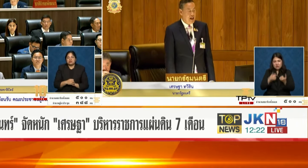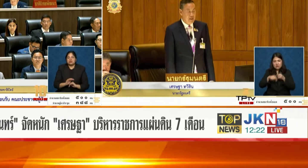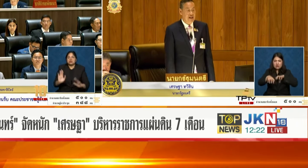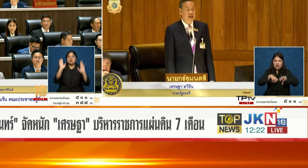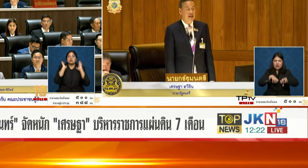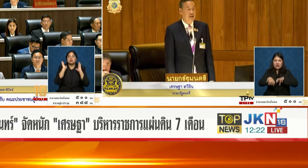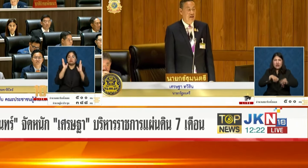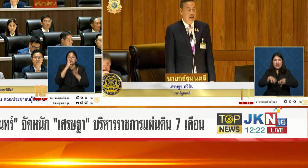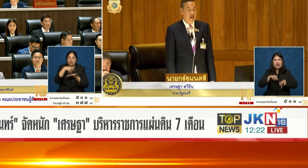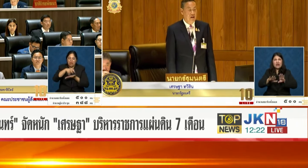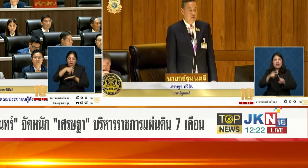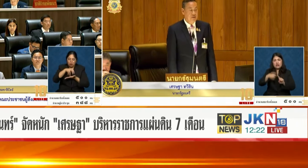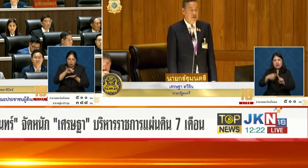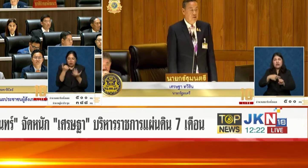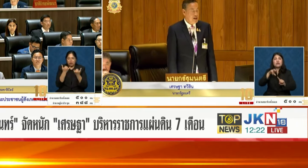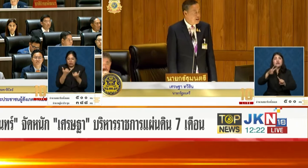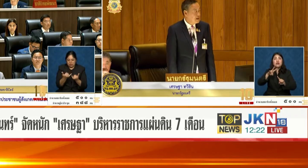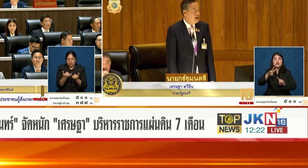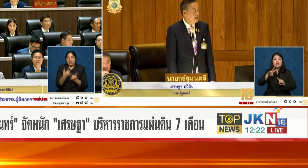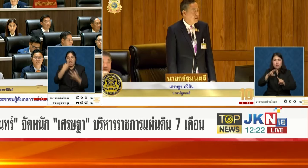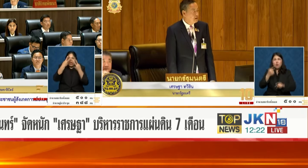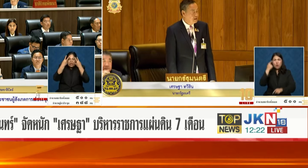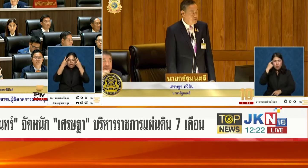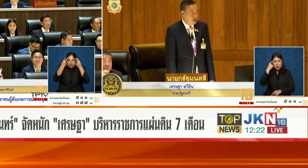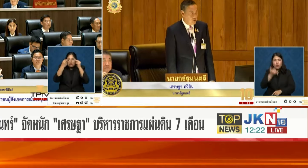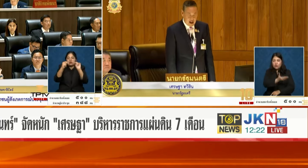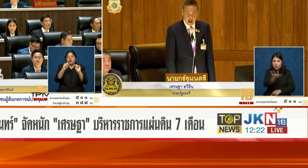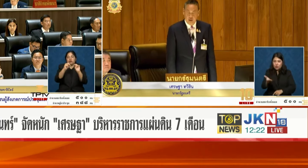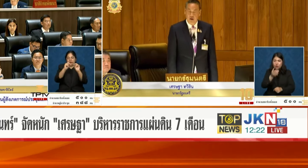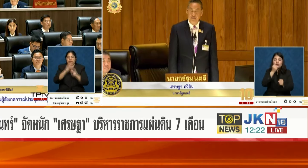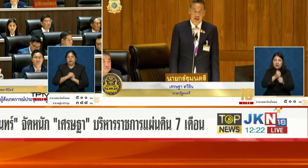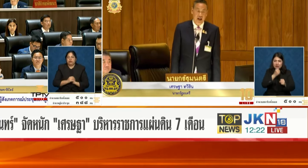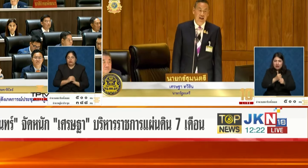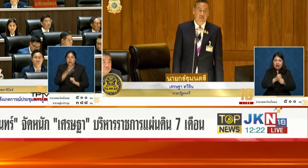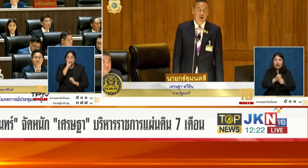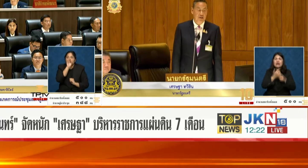ไปคิดว่าชัยธวัฒน์พูดแรงคุณจุรินทร์นี่ แหละของแท้พันตำรวจเอกทวีสอส่องลุกขึ้น